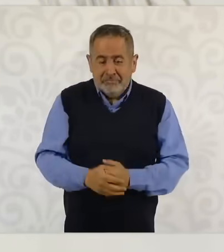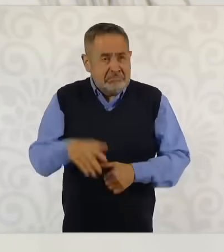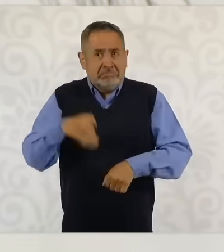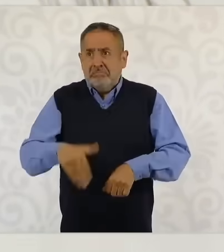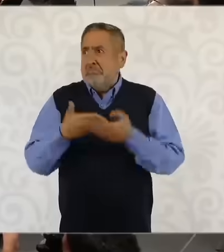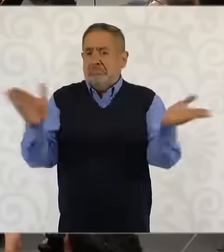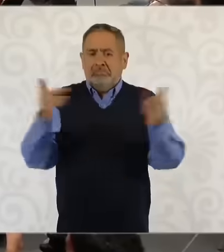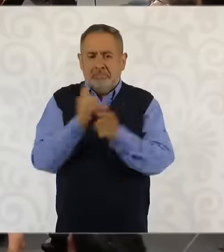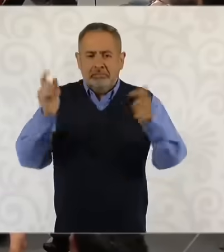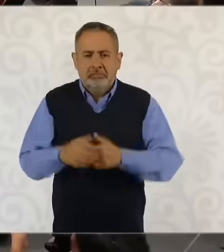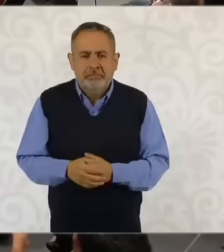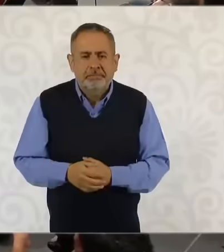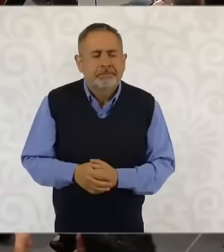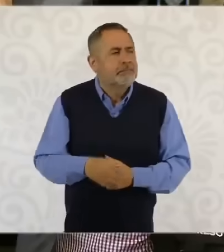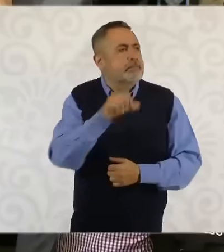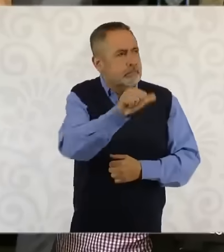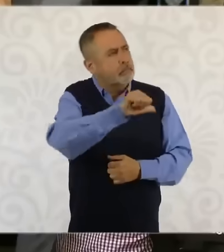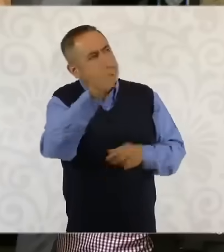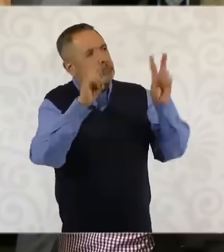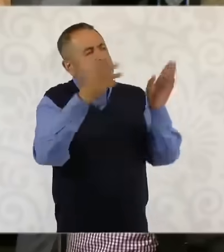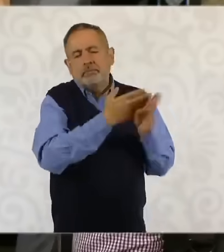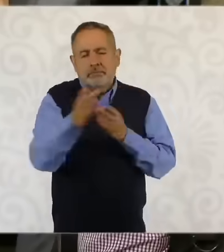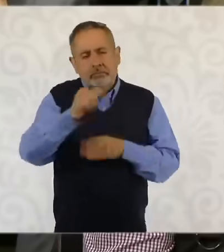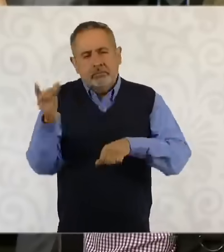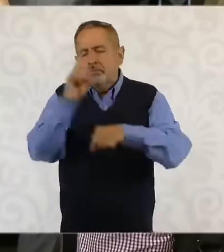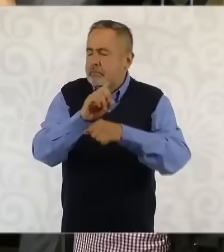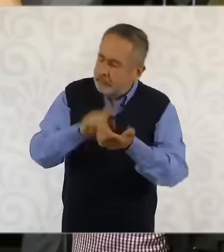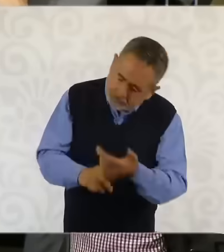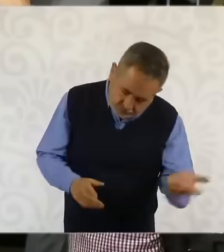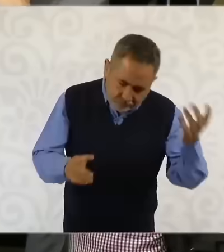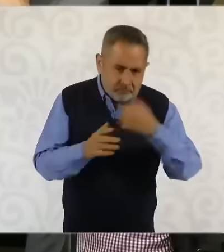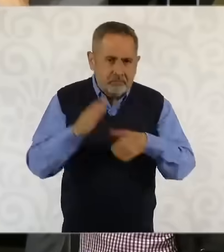bueno ese es otro tema que vamos a tratar en otra ocasión porque porque si no se me va a acabar el